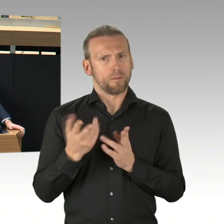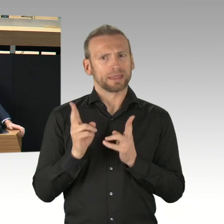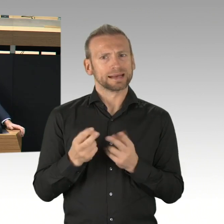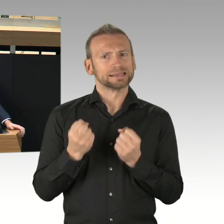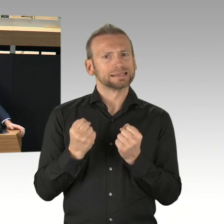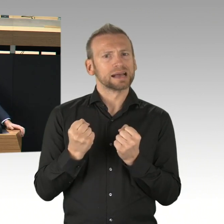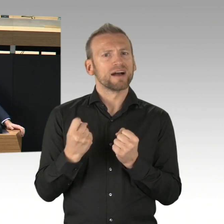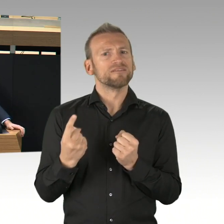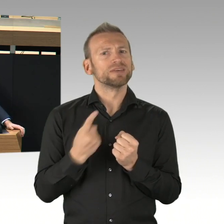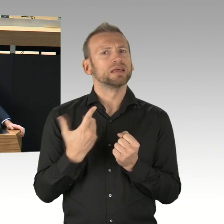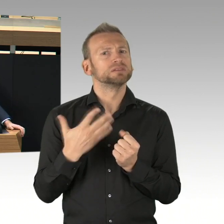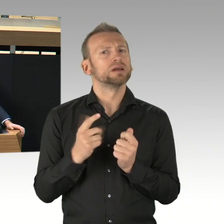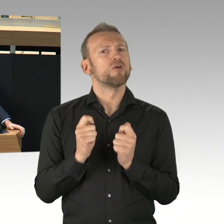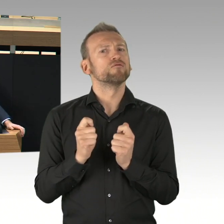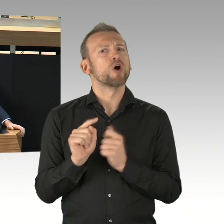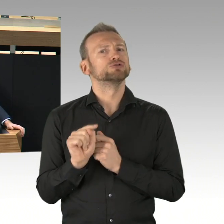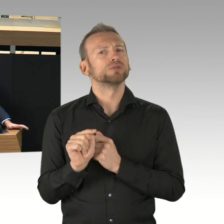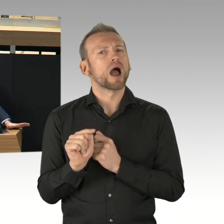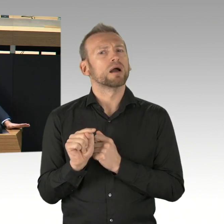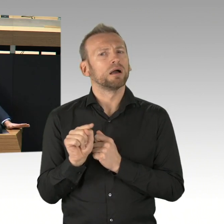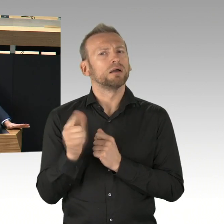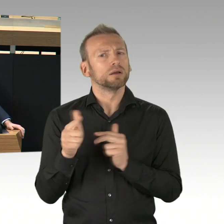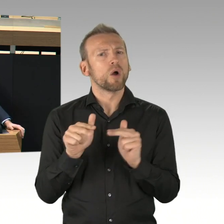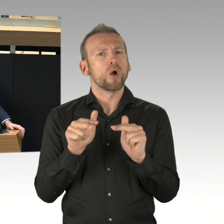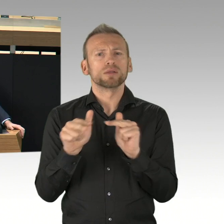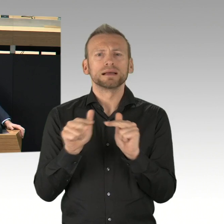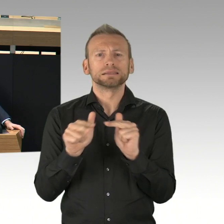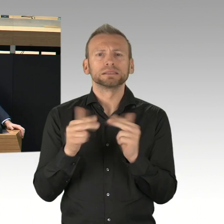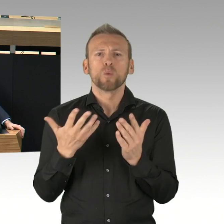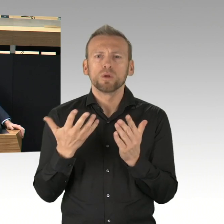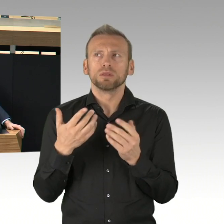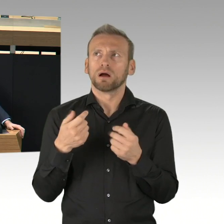die nach wie vor die krasse Auseinandersetzung auf der Straße suchen,